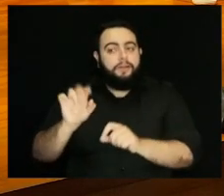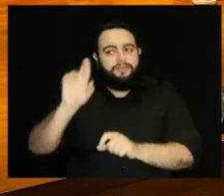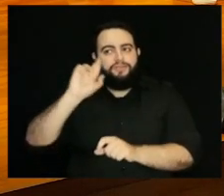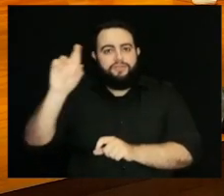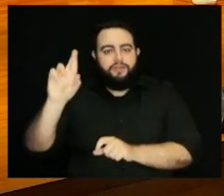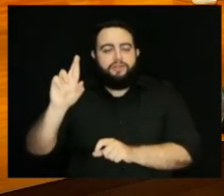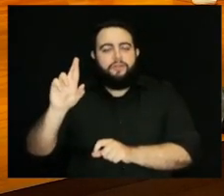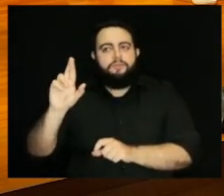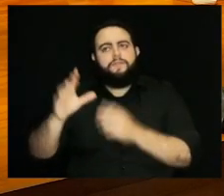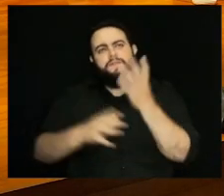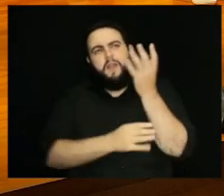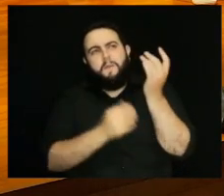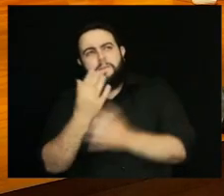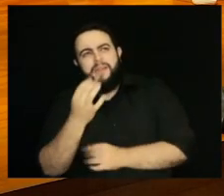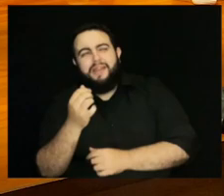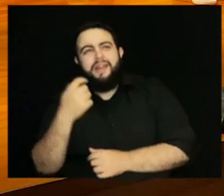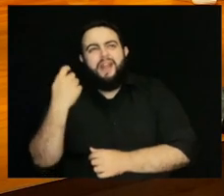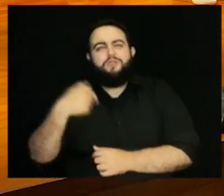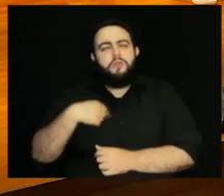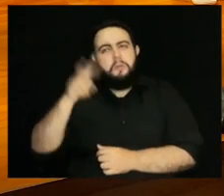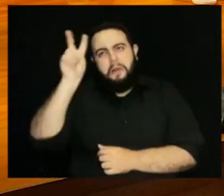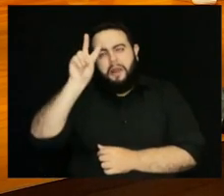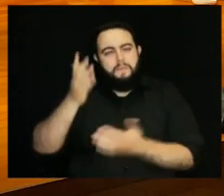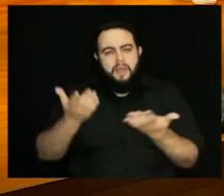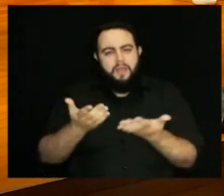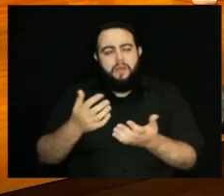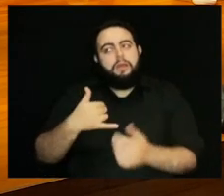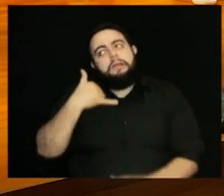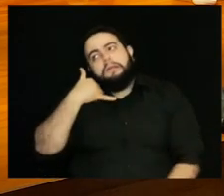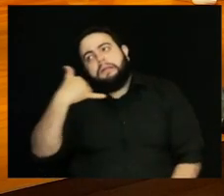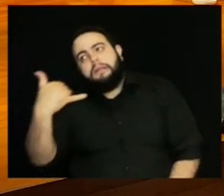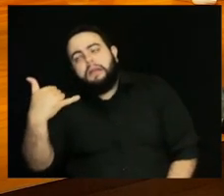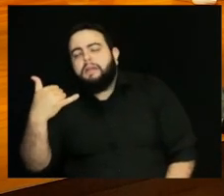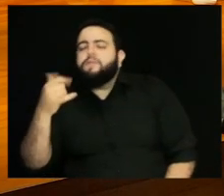gaúcha não me lembro agora, ligava lá pra Rádio Nacional e perguntava: O que que vocês tocaram